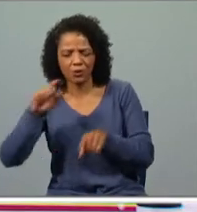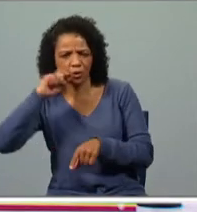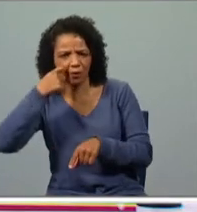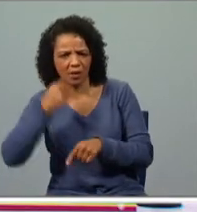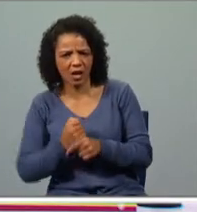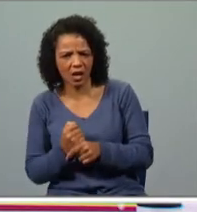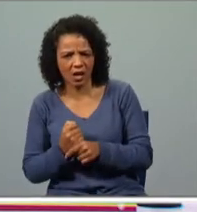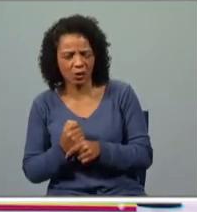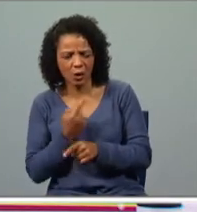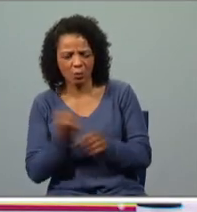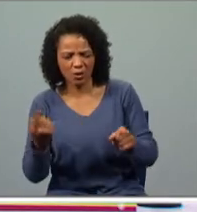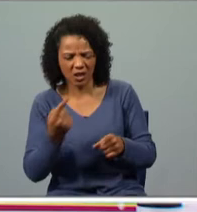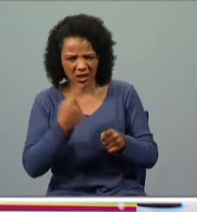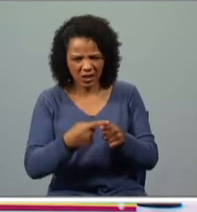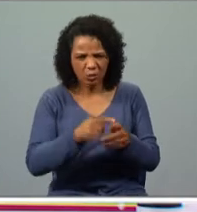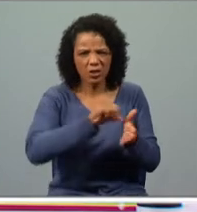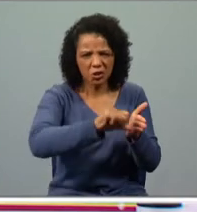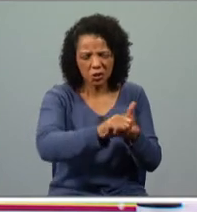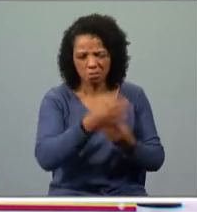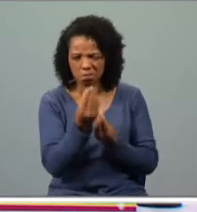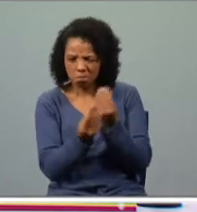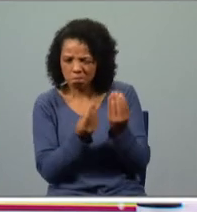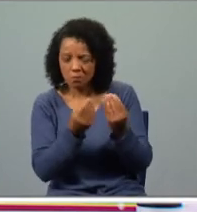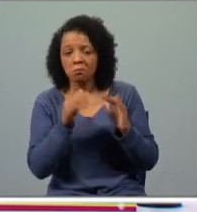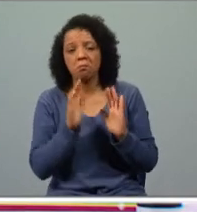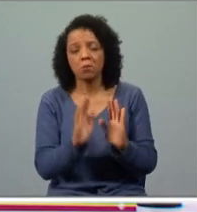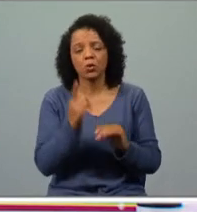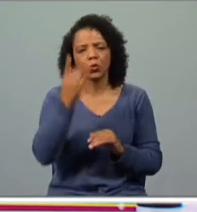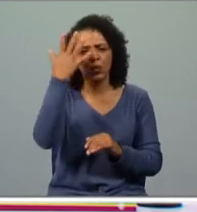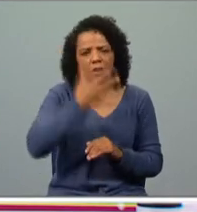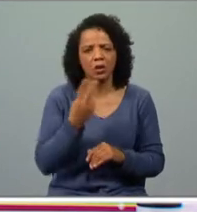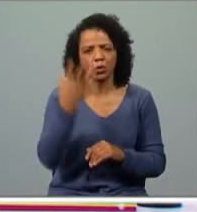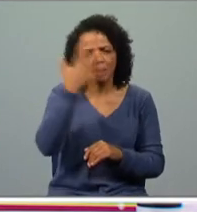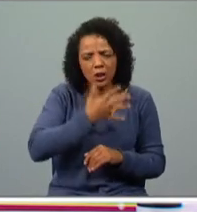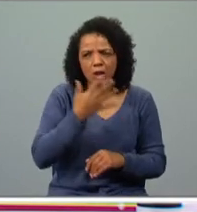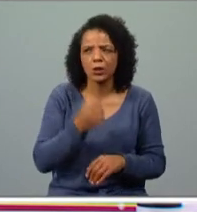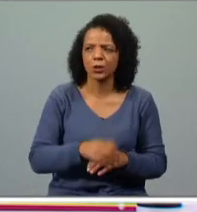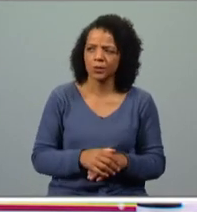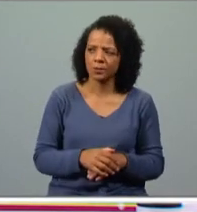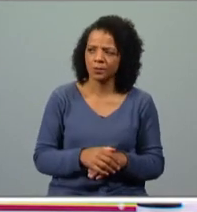eram de desistir estas coisas mas no passado um dia dois dias eles abriram a 放棄這些東西，但沒有一天兩天后，他們打開了